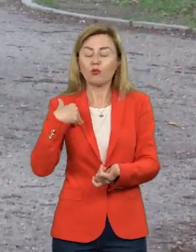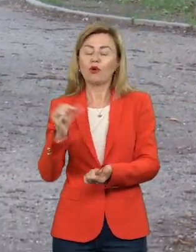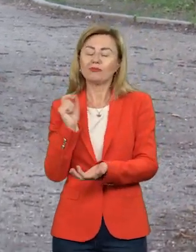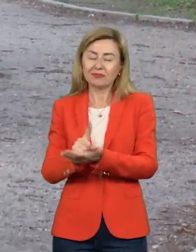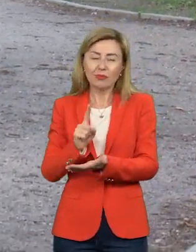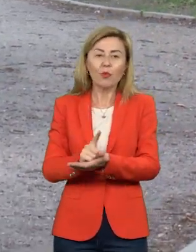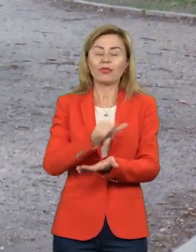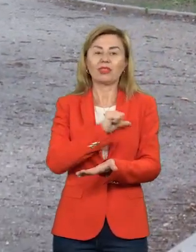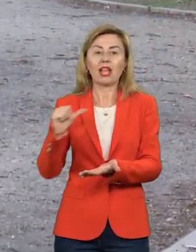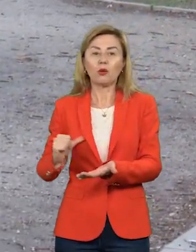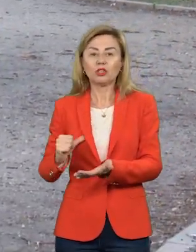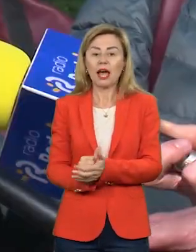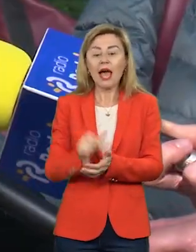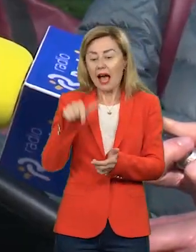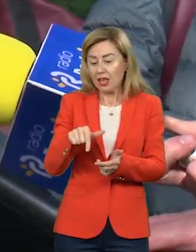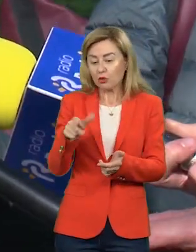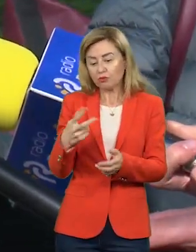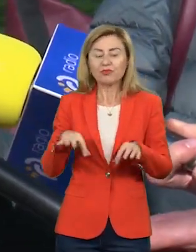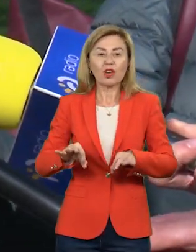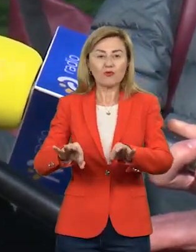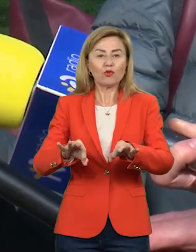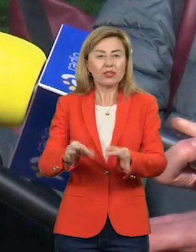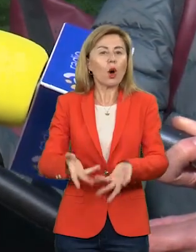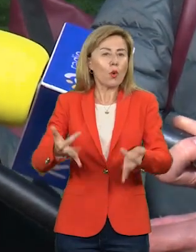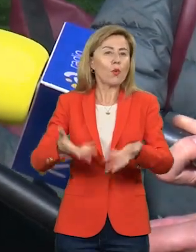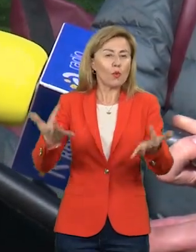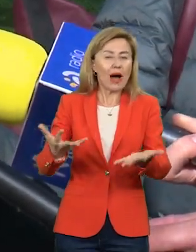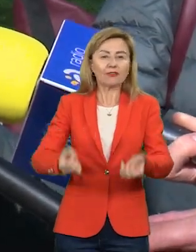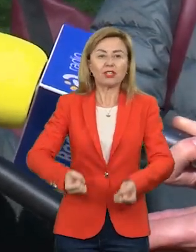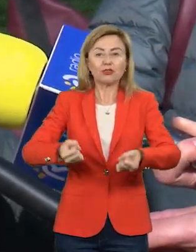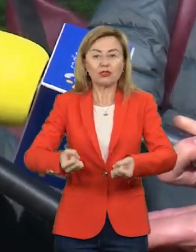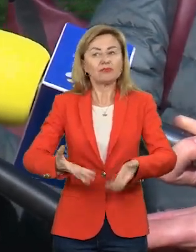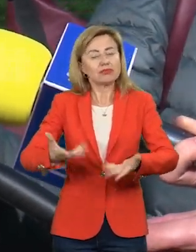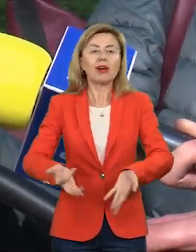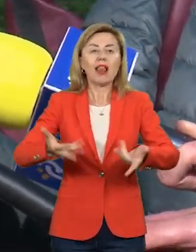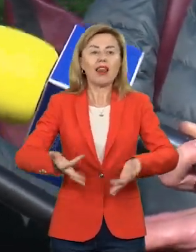Ale przy tym chyba będzie mniej dźwigania i będzie łatwiej pokonać teren górzysty.